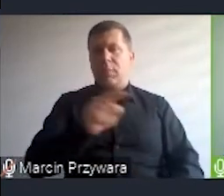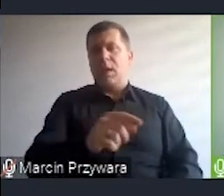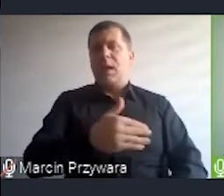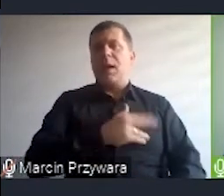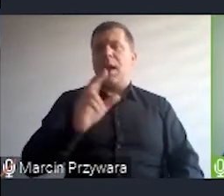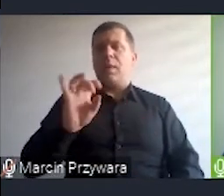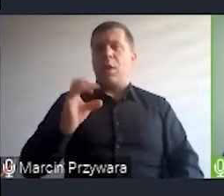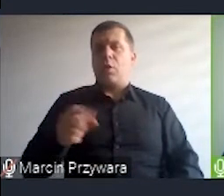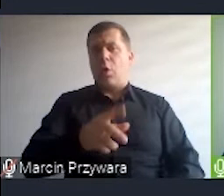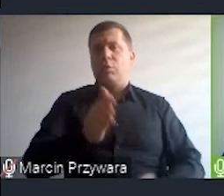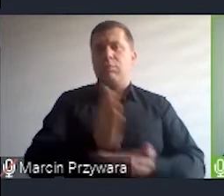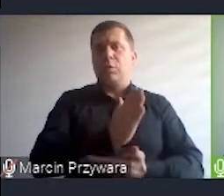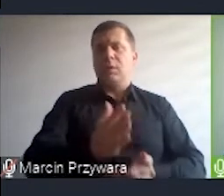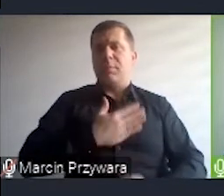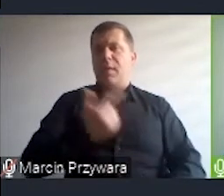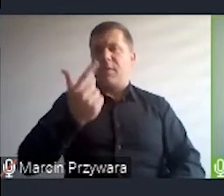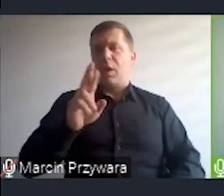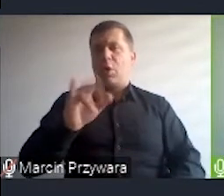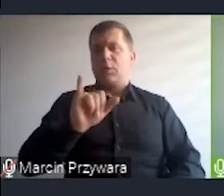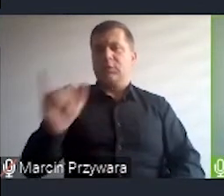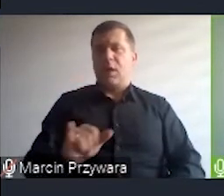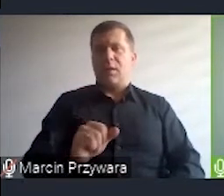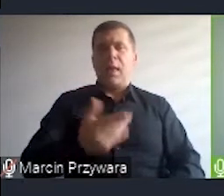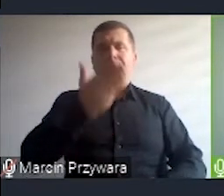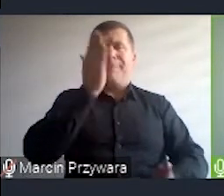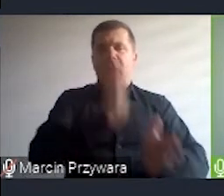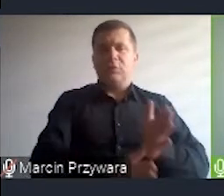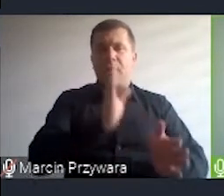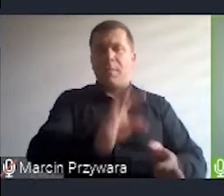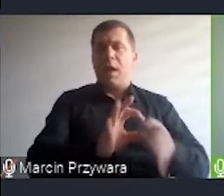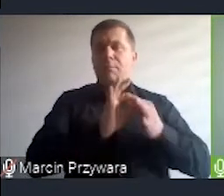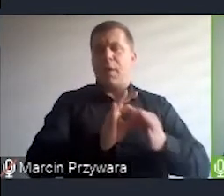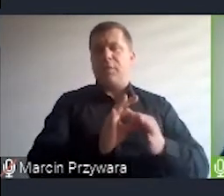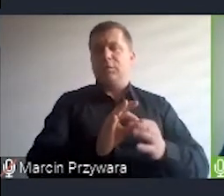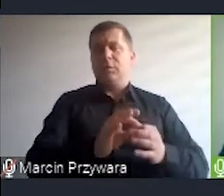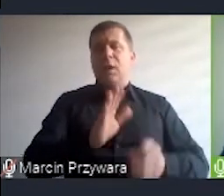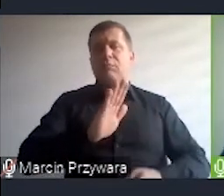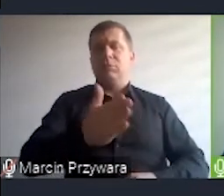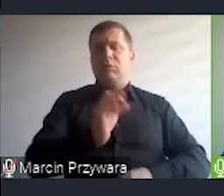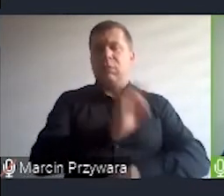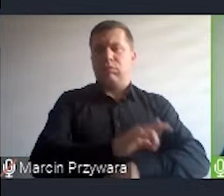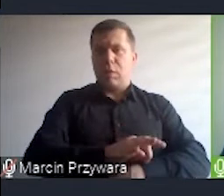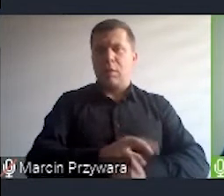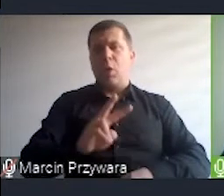One dzielą się na dwa rodzaje – bezpośrednio związane z przedmiotem projektu i wspomagające.